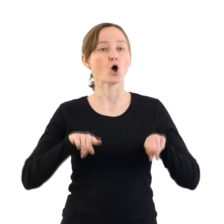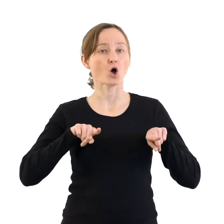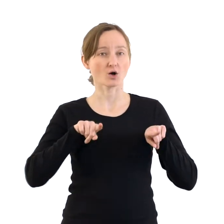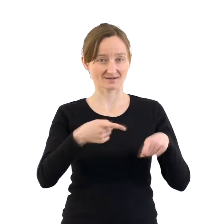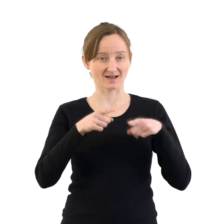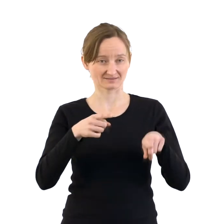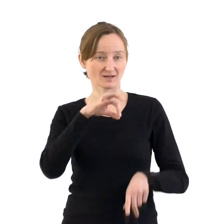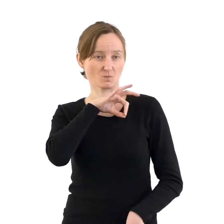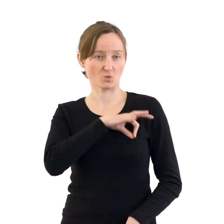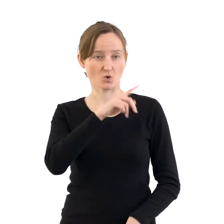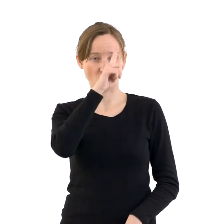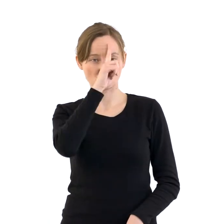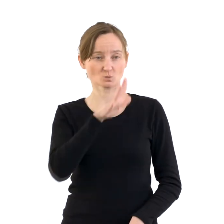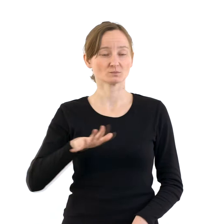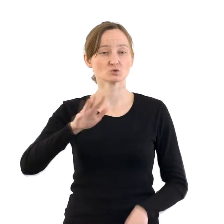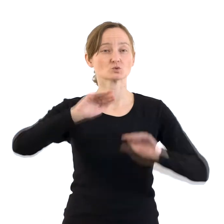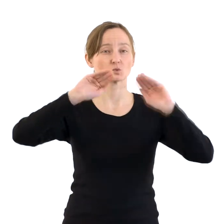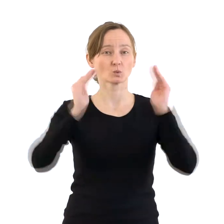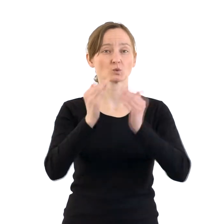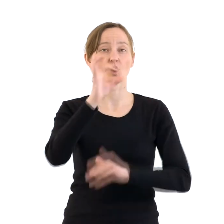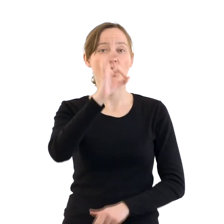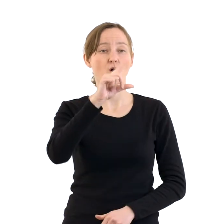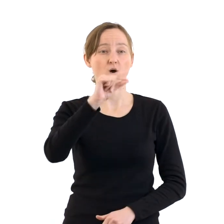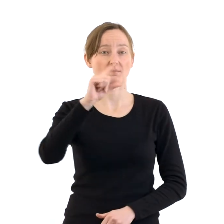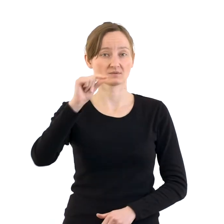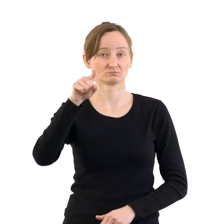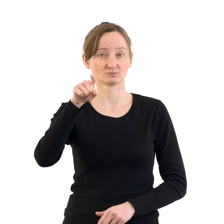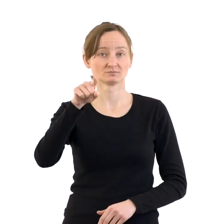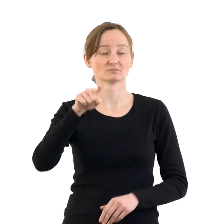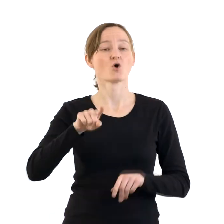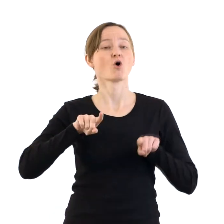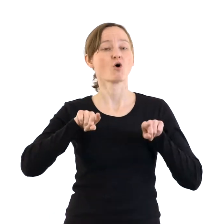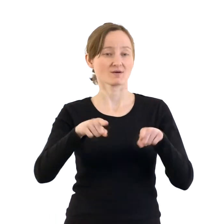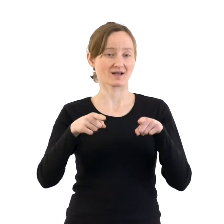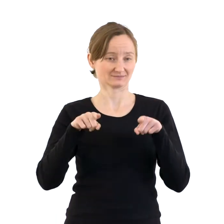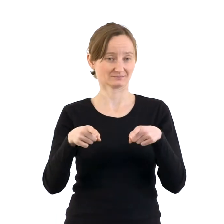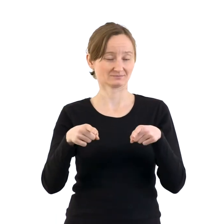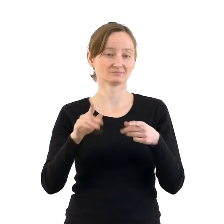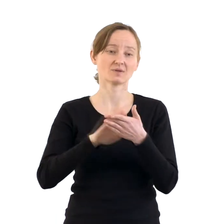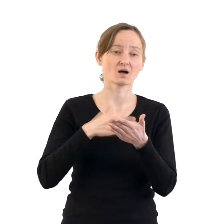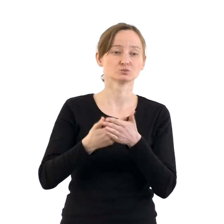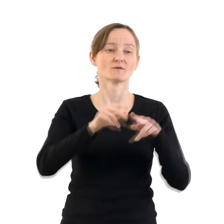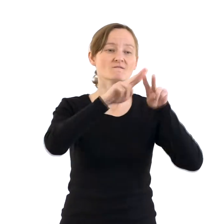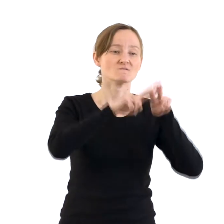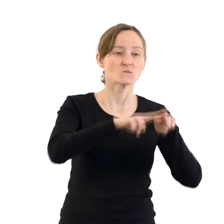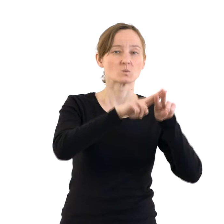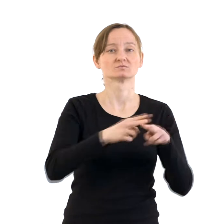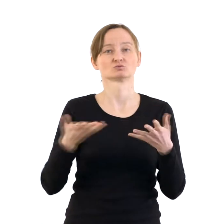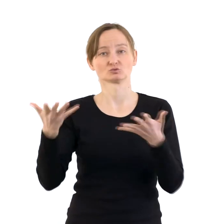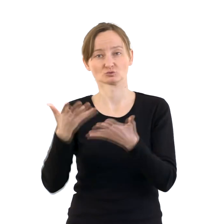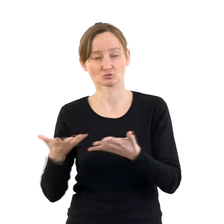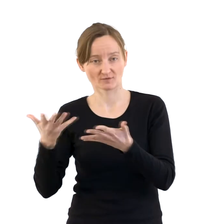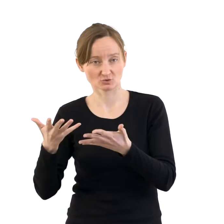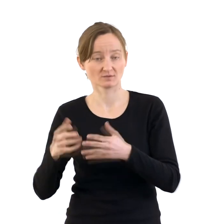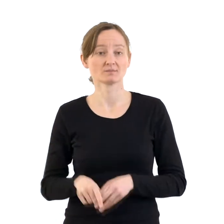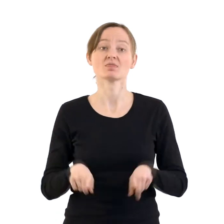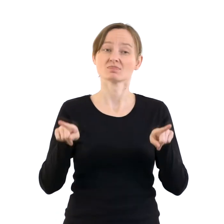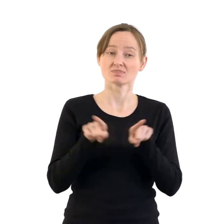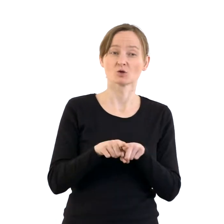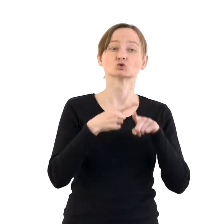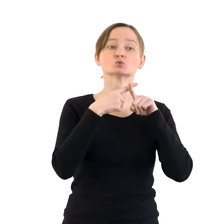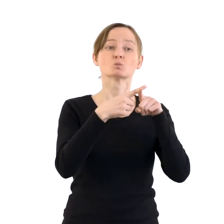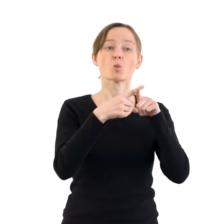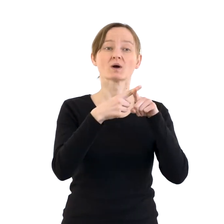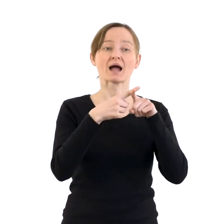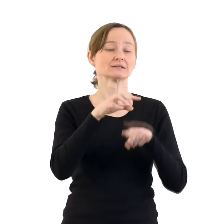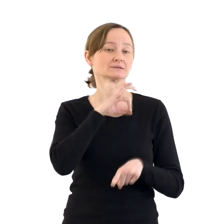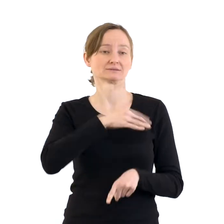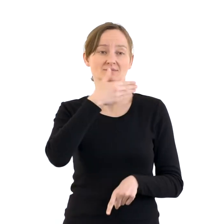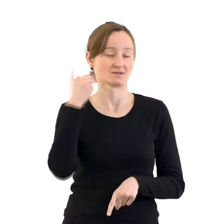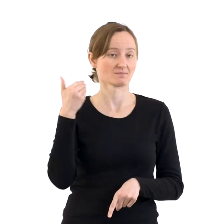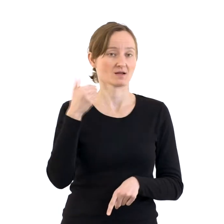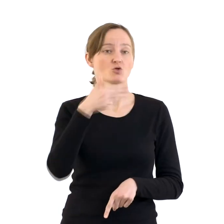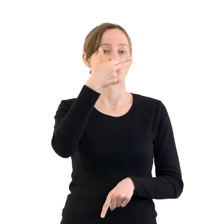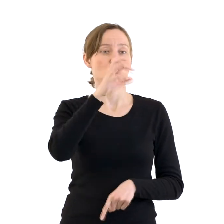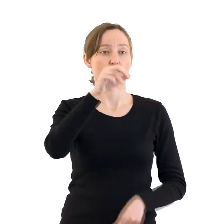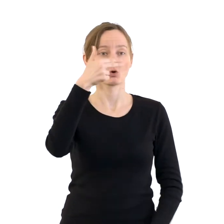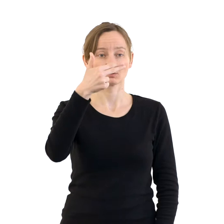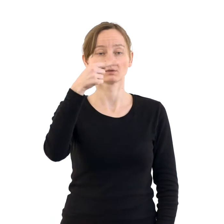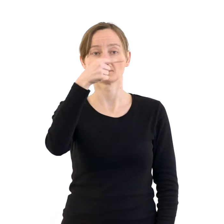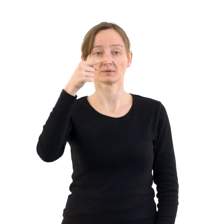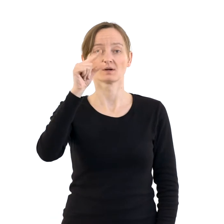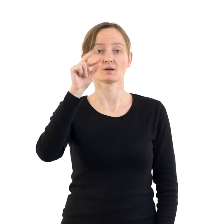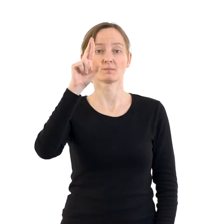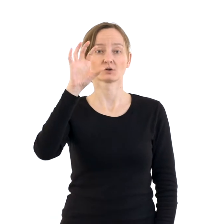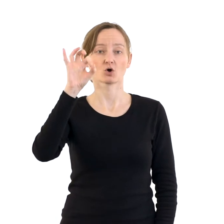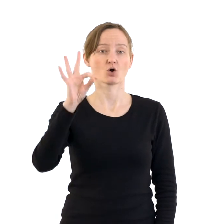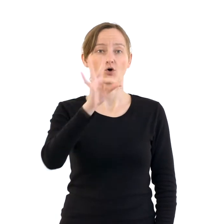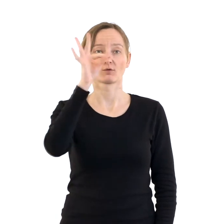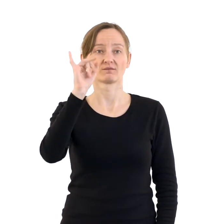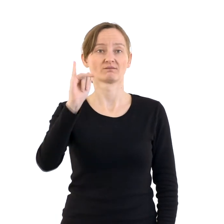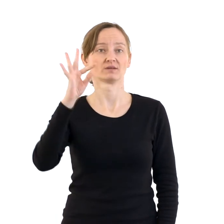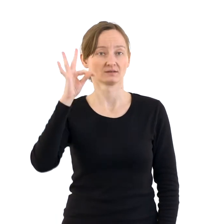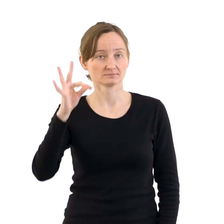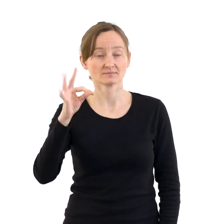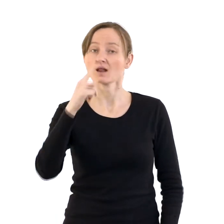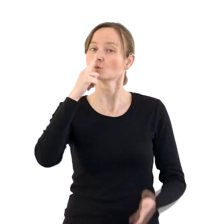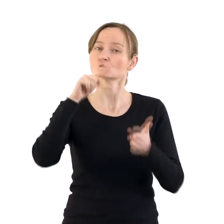Organizacje pożytku publicznego (OPP) są to organizacje (np. fundacje, stowarzyszenia), spółki non-profit (nie mające zysku),